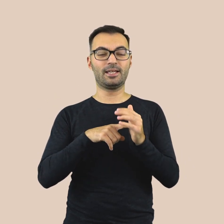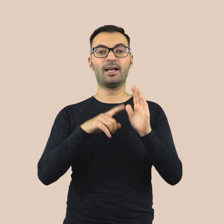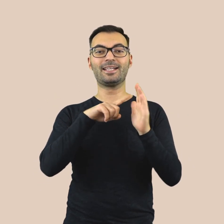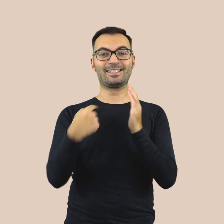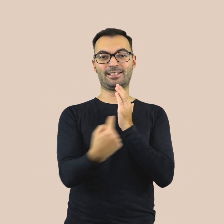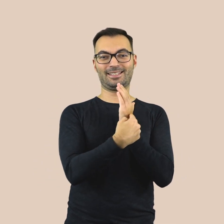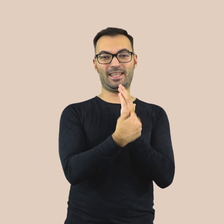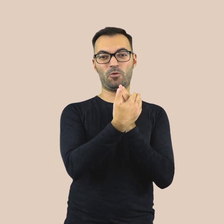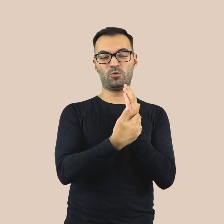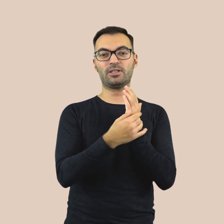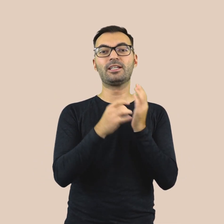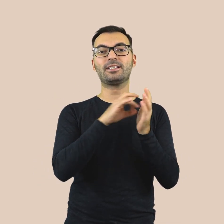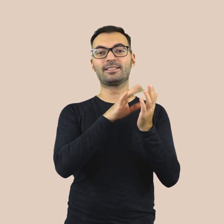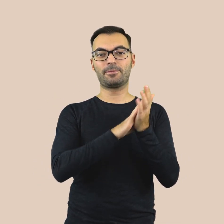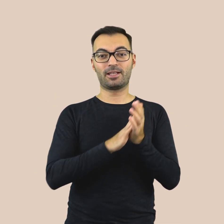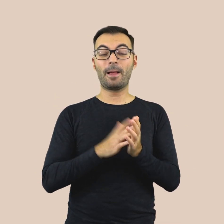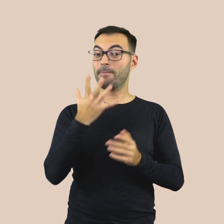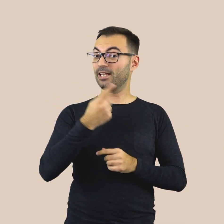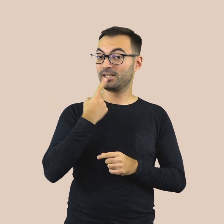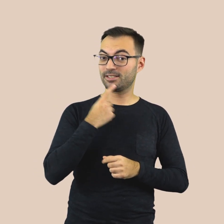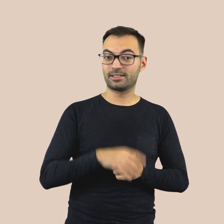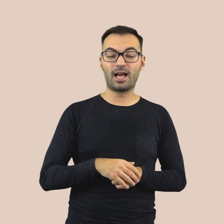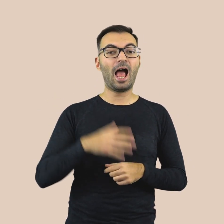zapisano na zaplecku w pięciu językach: